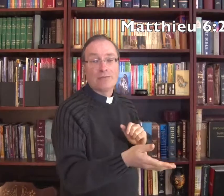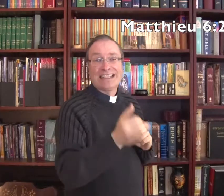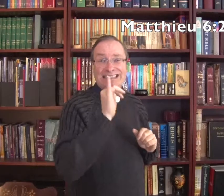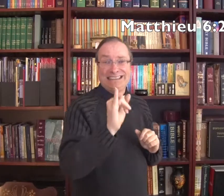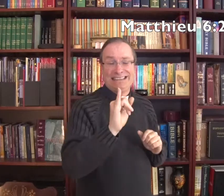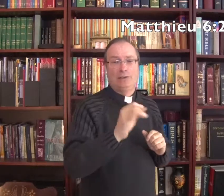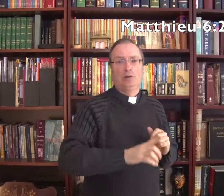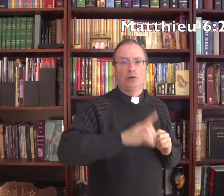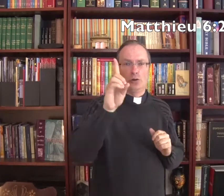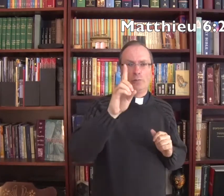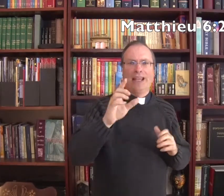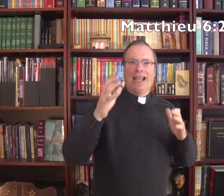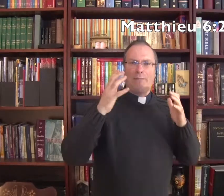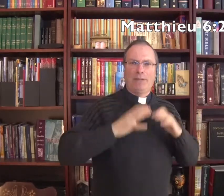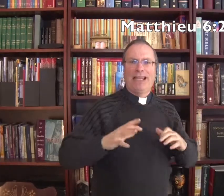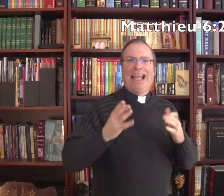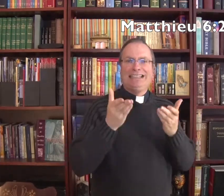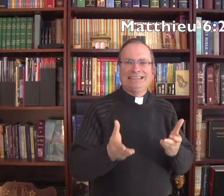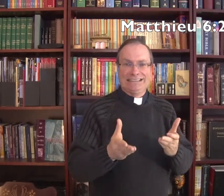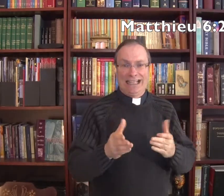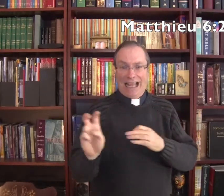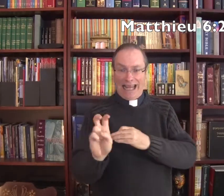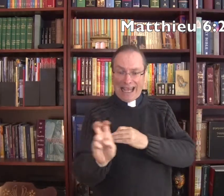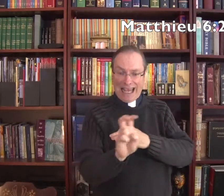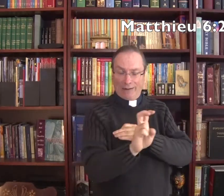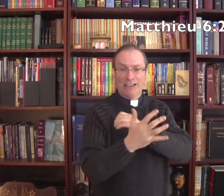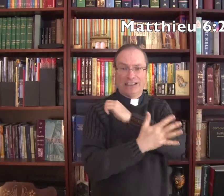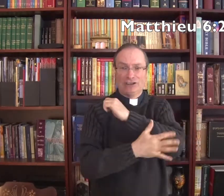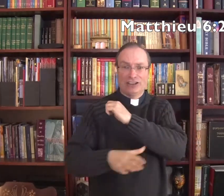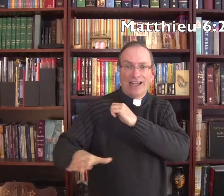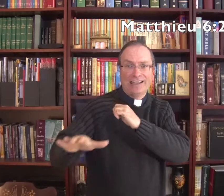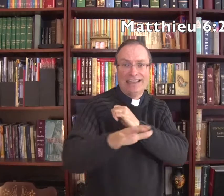Si Dieu habille ainsi l’herbe des champs,